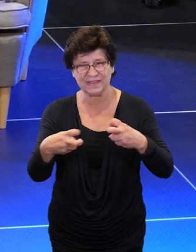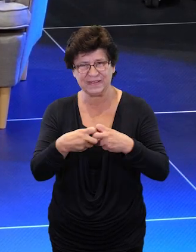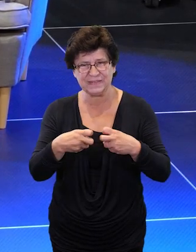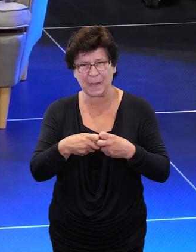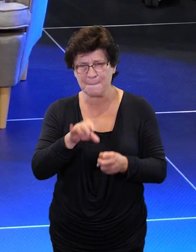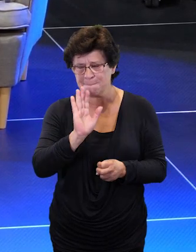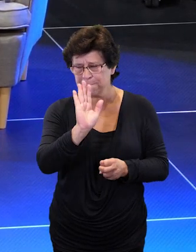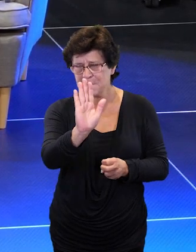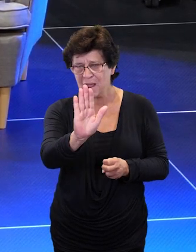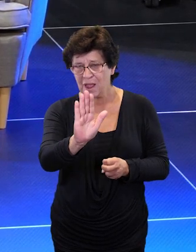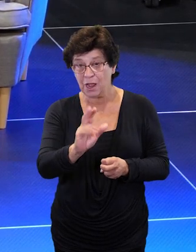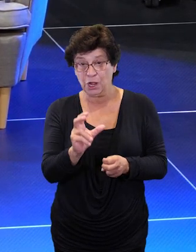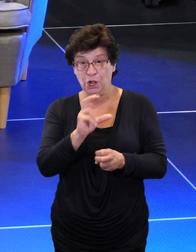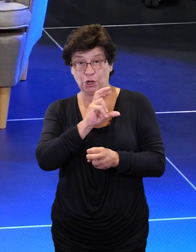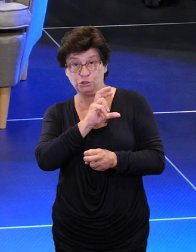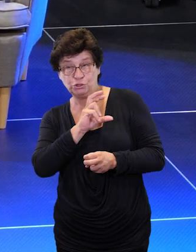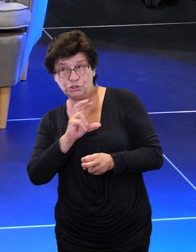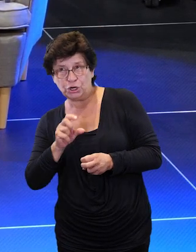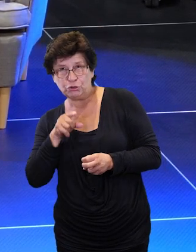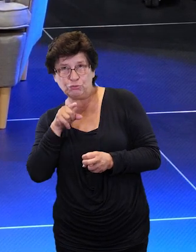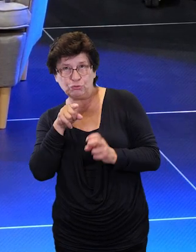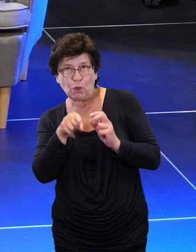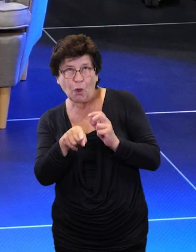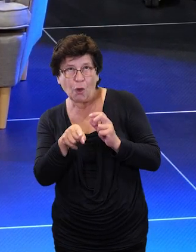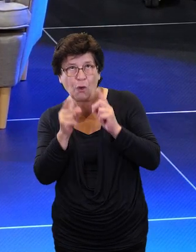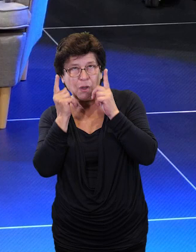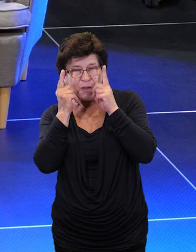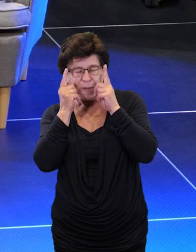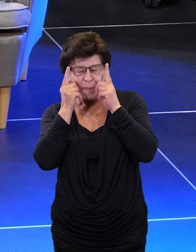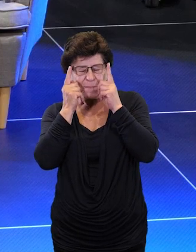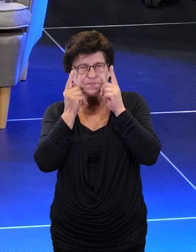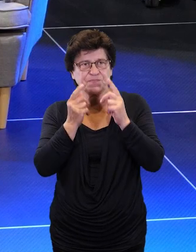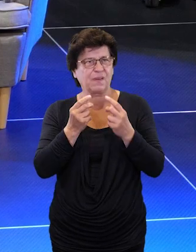Czy są to po prostu jakieś typowe pytania?